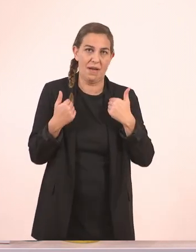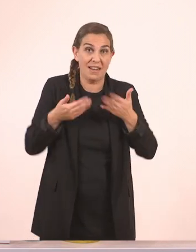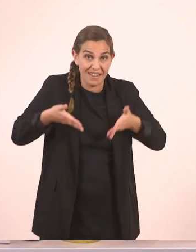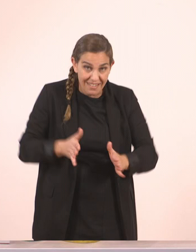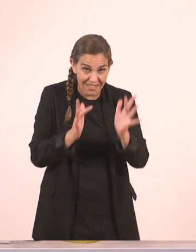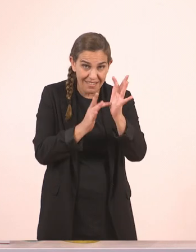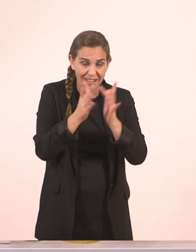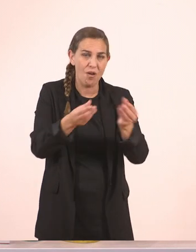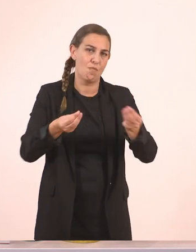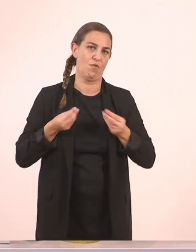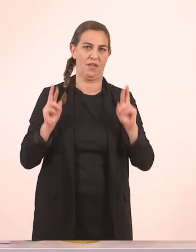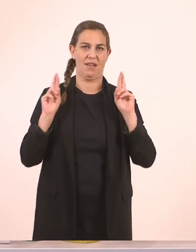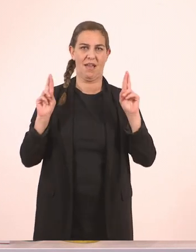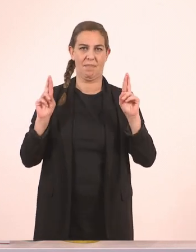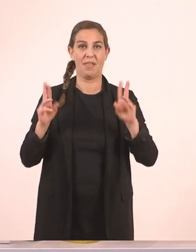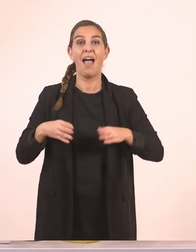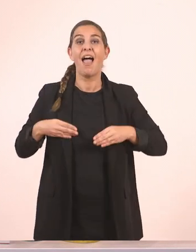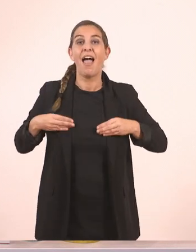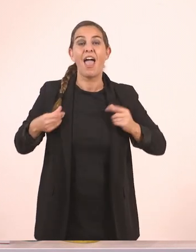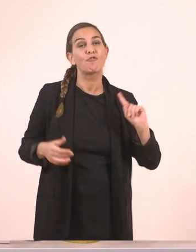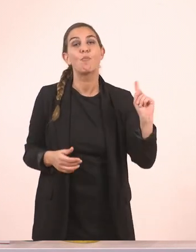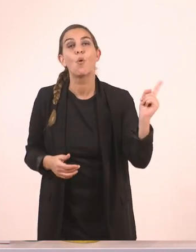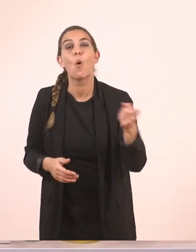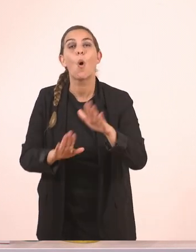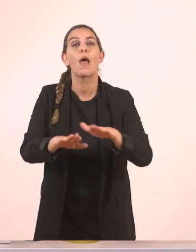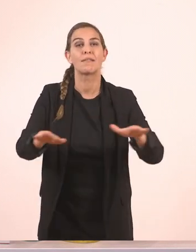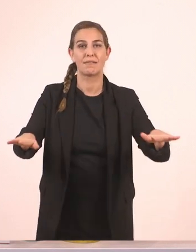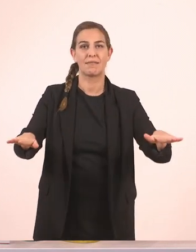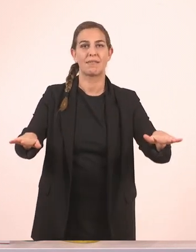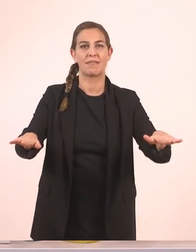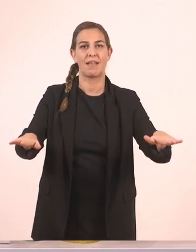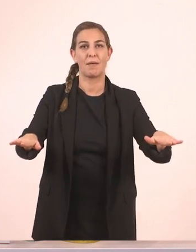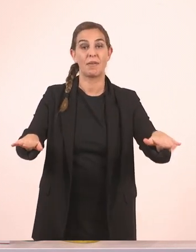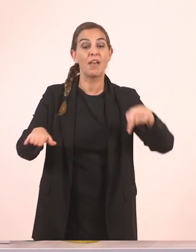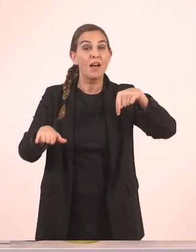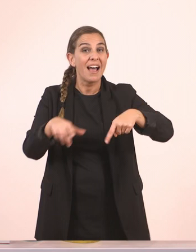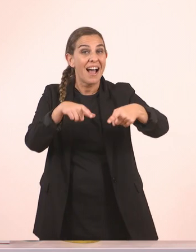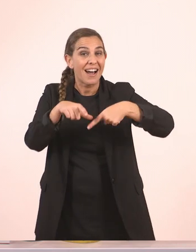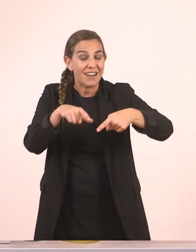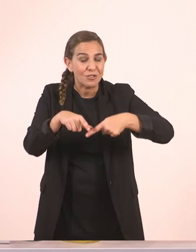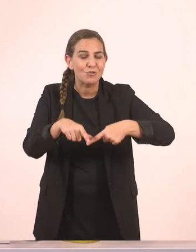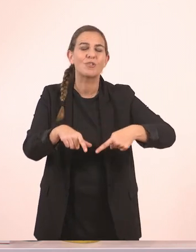Σας εύχομαι λοιπόν, παιδιά μου, ολόψυχα, αυτά τα Χριστούγεννα να είναι αληθινά Χριστούγεννα,